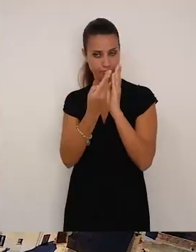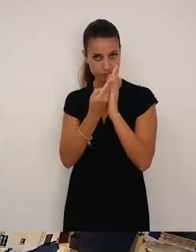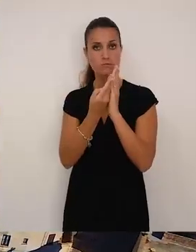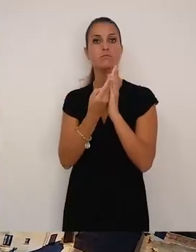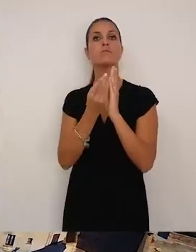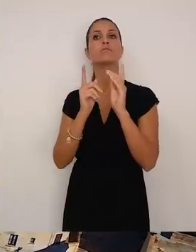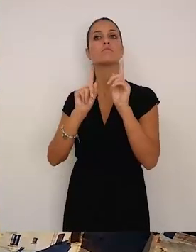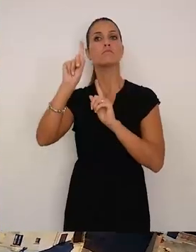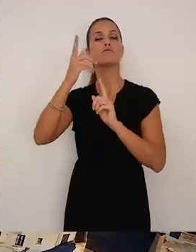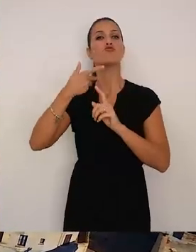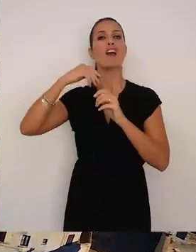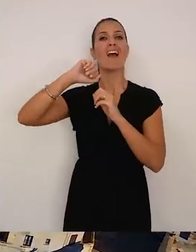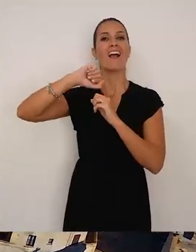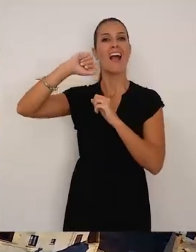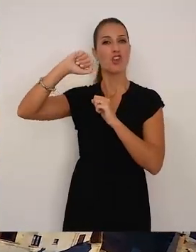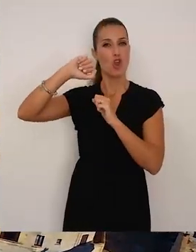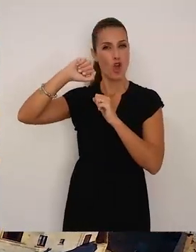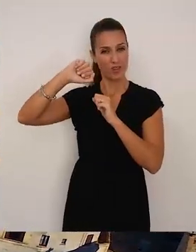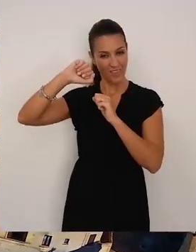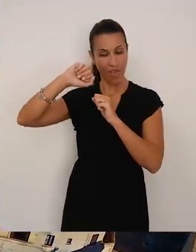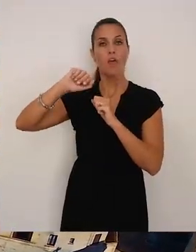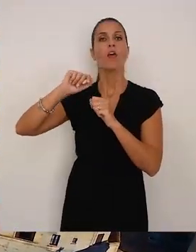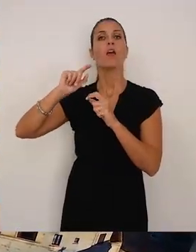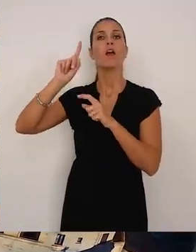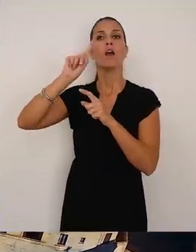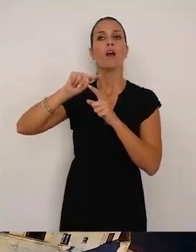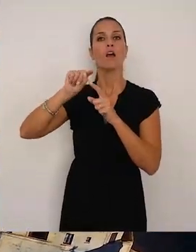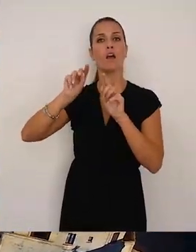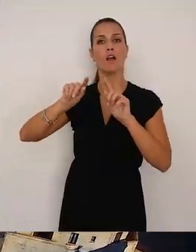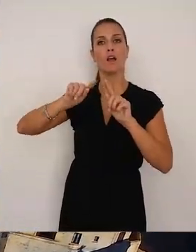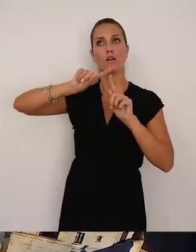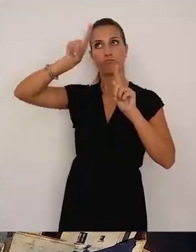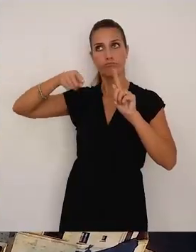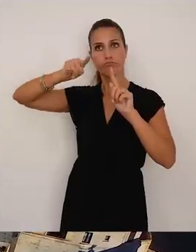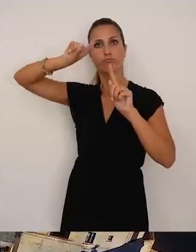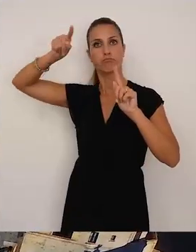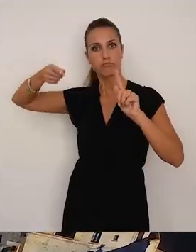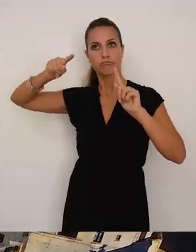perimetro si aprono le cannoniere, mentre fa da coronamento un sistema difensivo caratterizzato